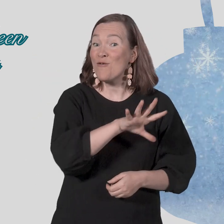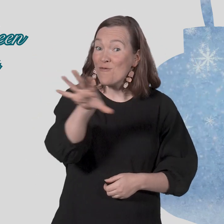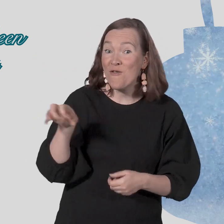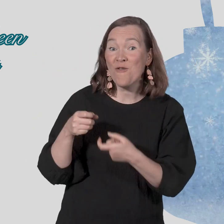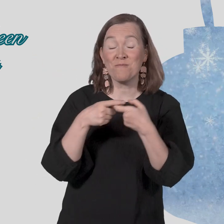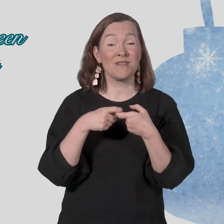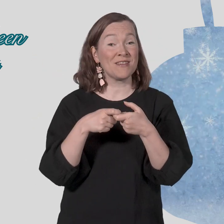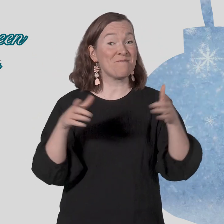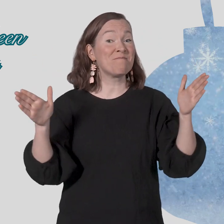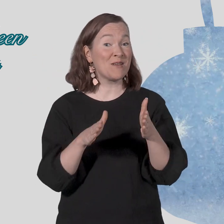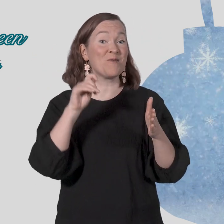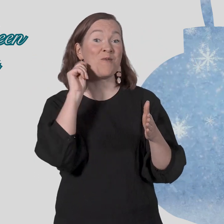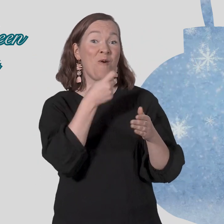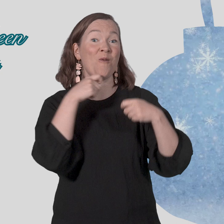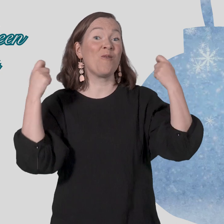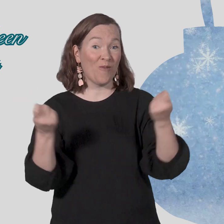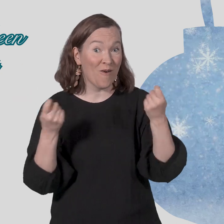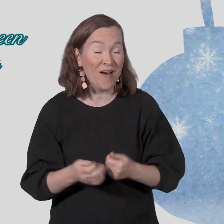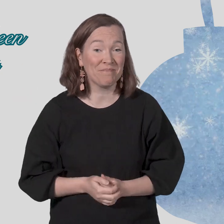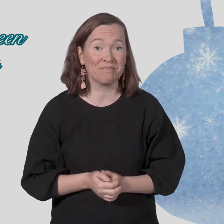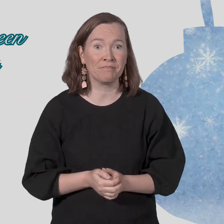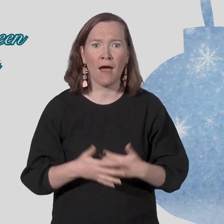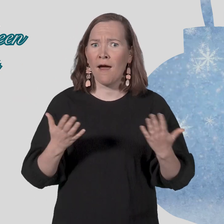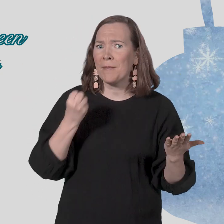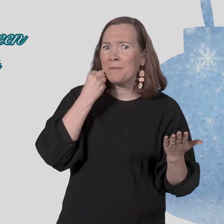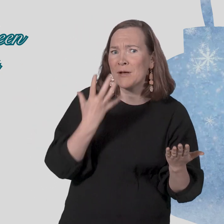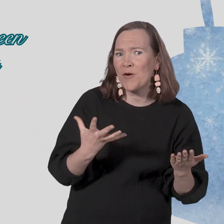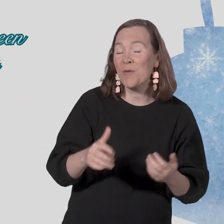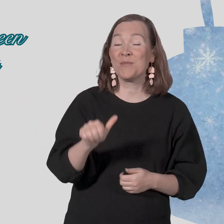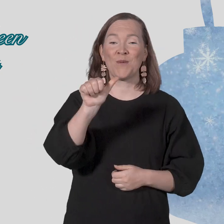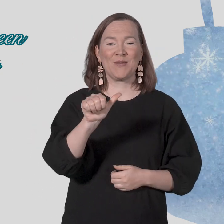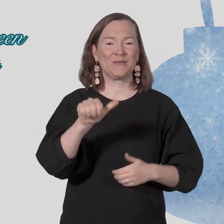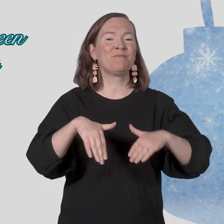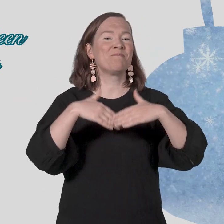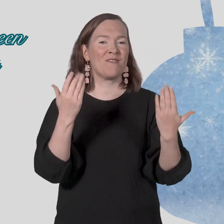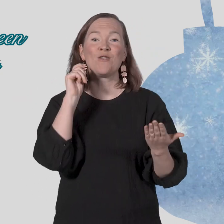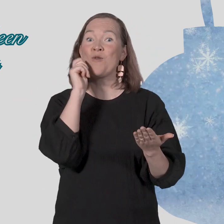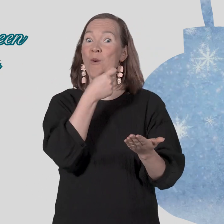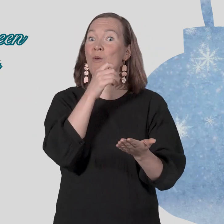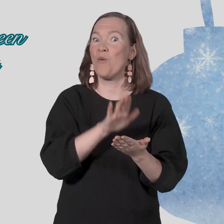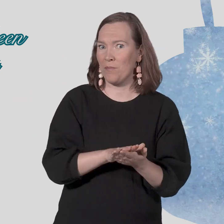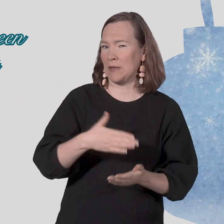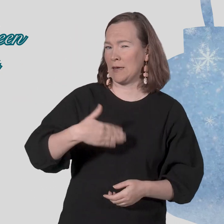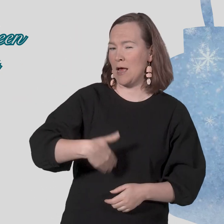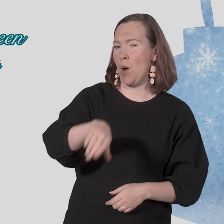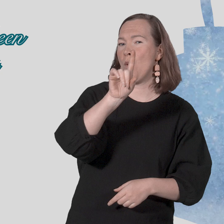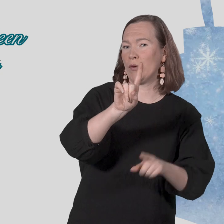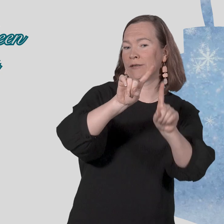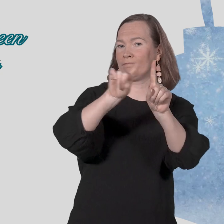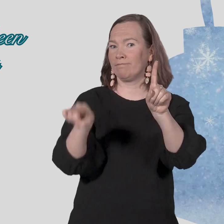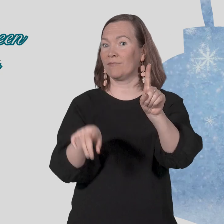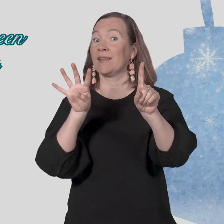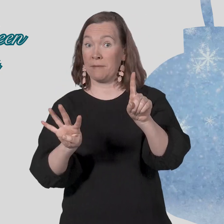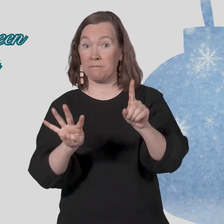koko perheen pikkujouluihin 09.12.2023 klo 13.00 – 16.00 -